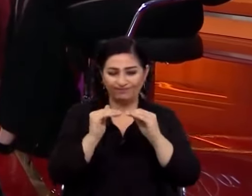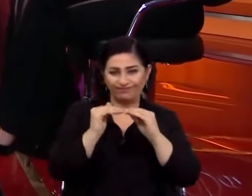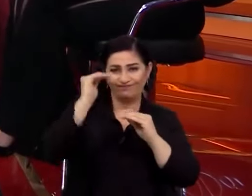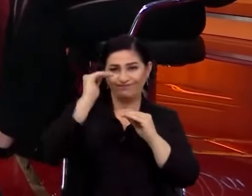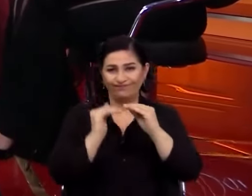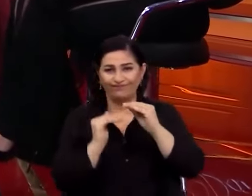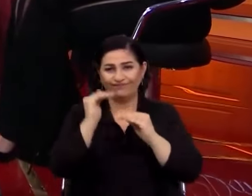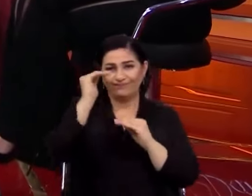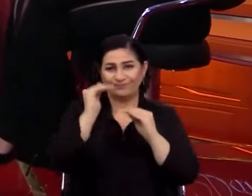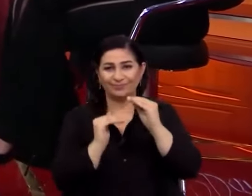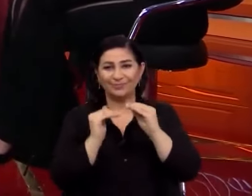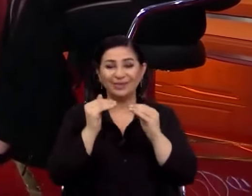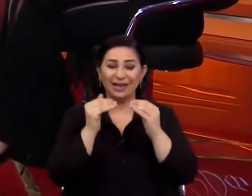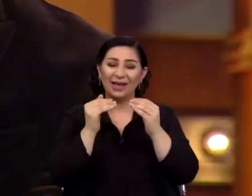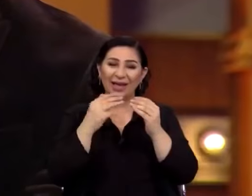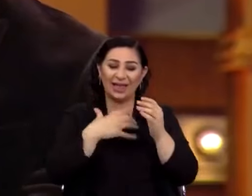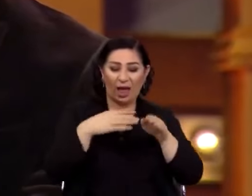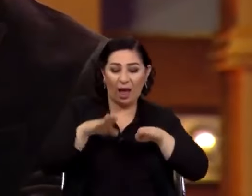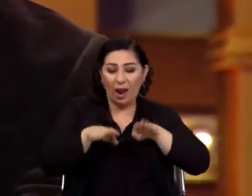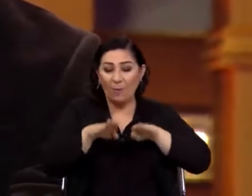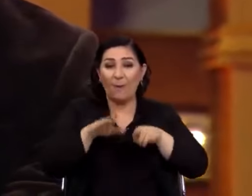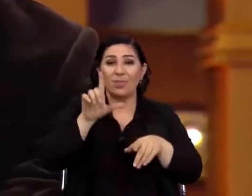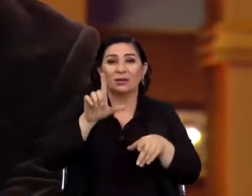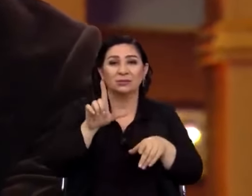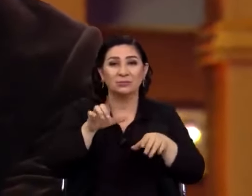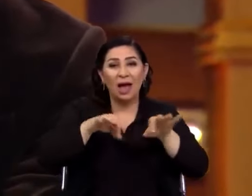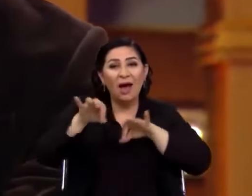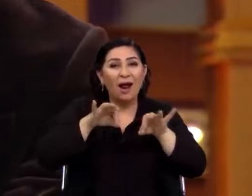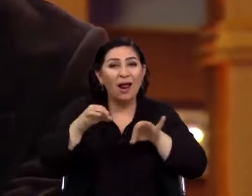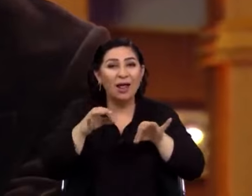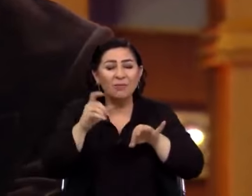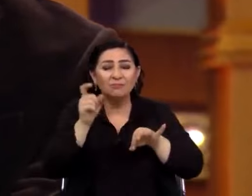name yapmak bunlardan bahsediyorum yani eğer baz ayarını kaçırdığınız zaman iş